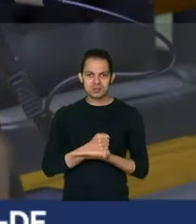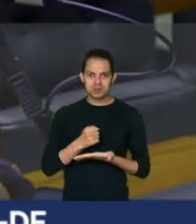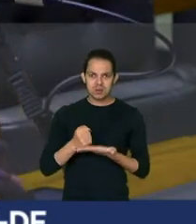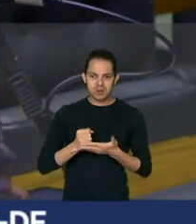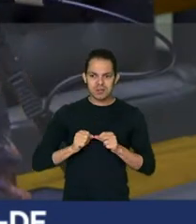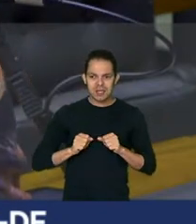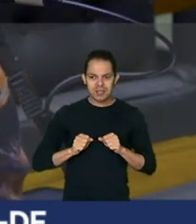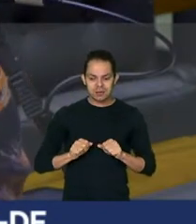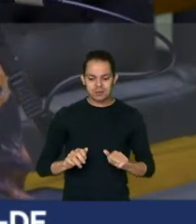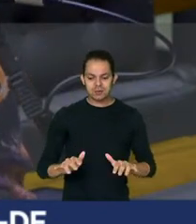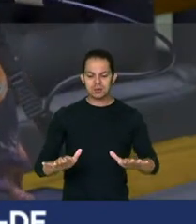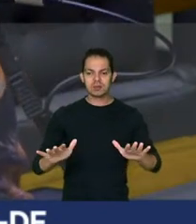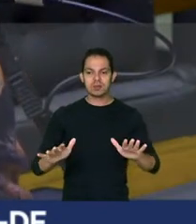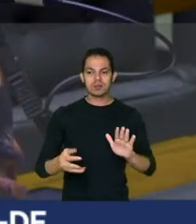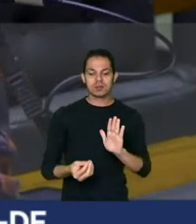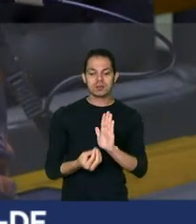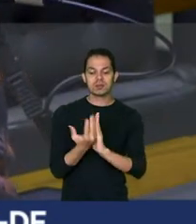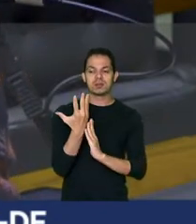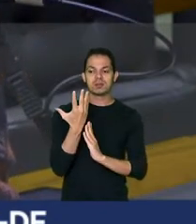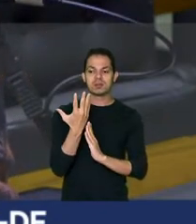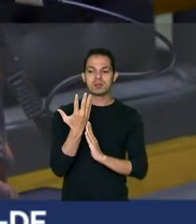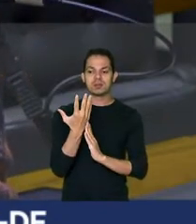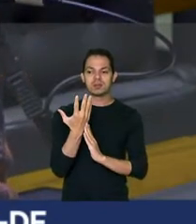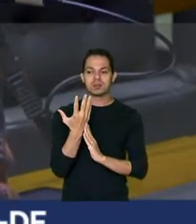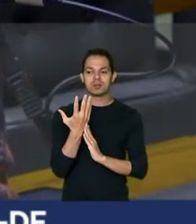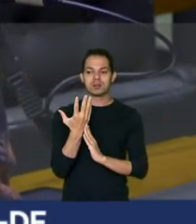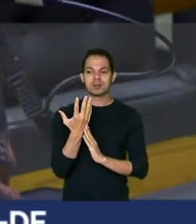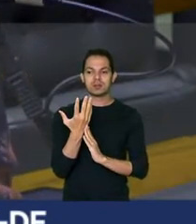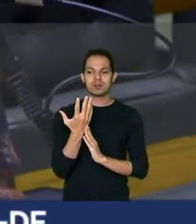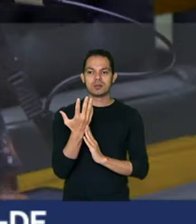CONDIÇÕES DE UM CONTRATO DE PUBLICIDADE QUE FOI FEITO COM UM CANTADOR DE RODEIO, AMIGO